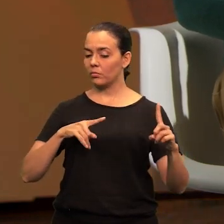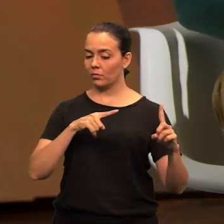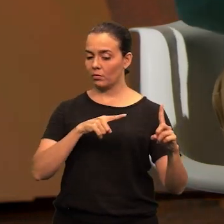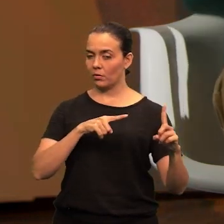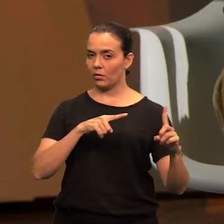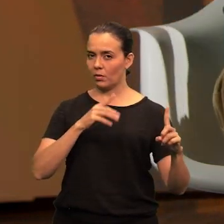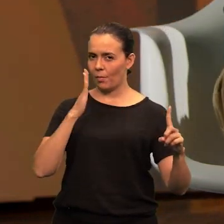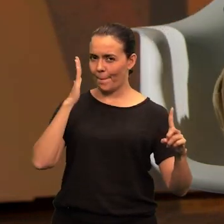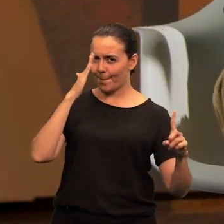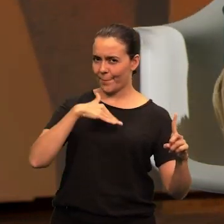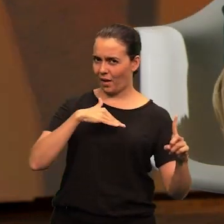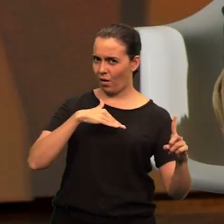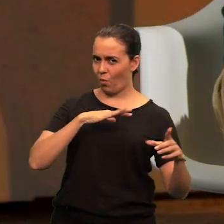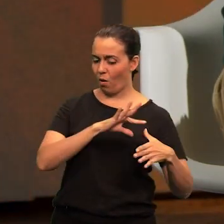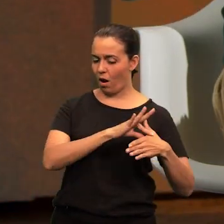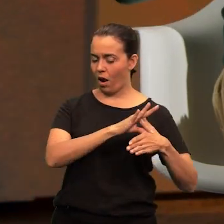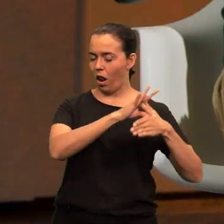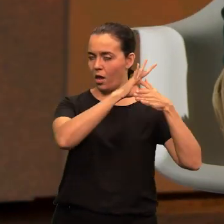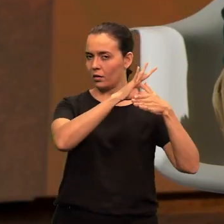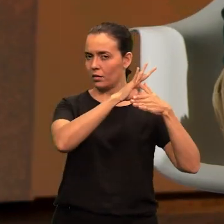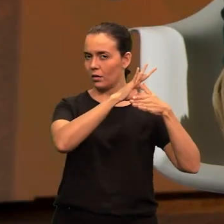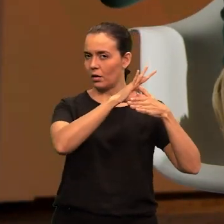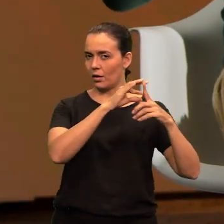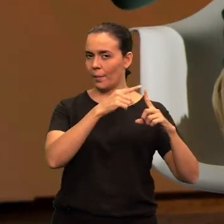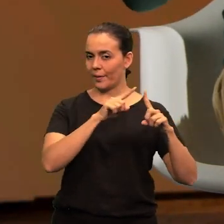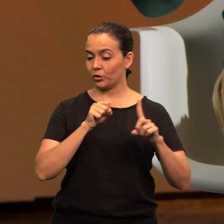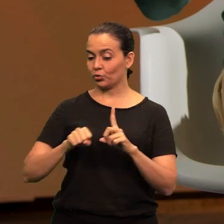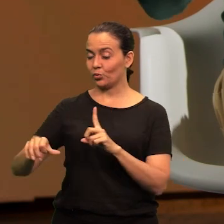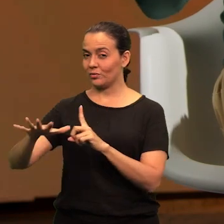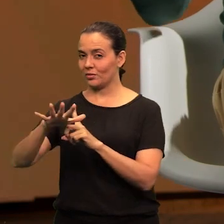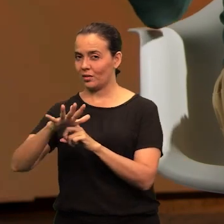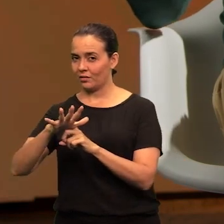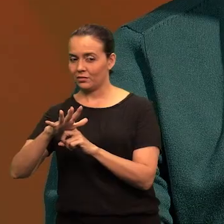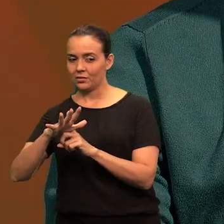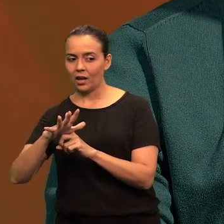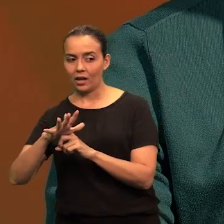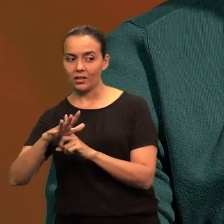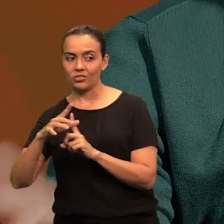ele aparece porque esse desejo sanguinário também está na sociedade.